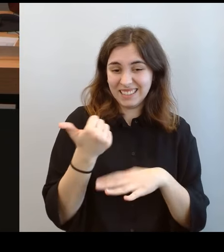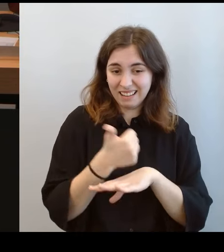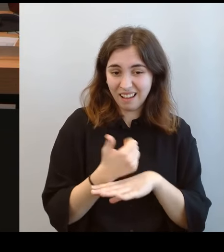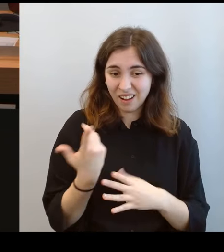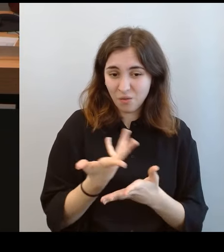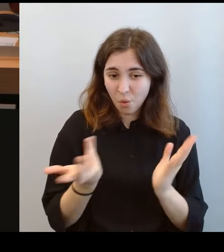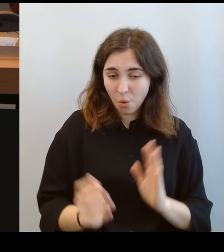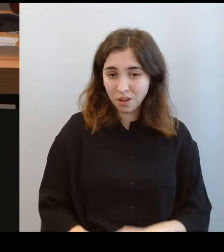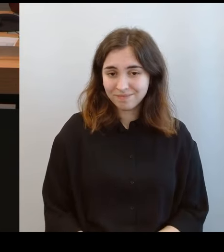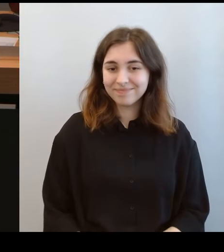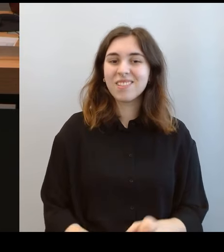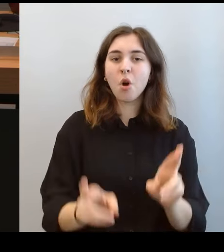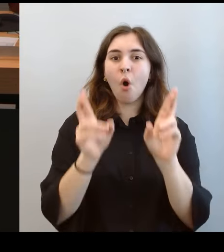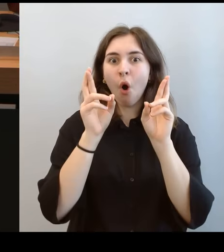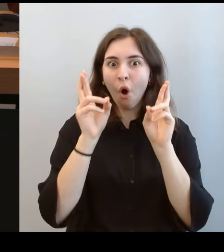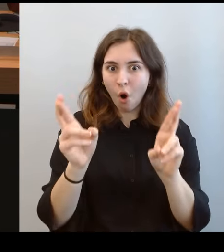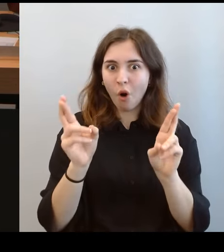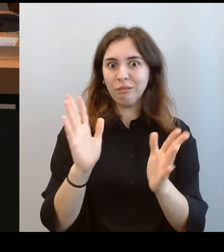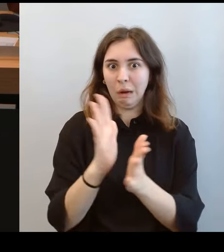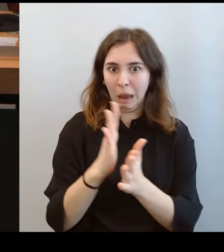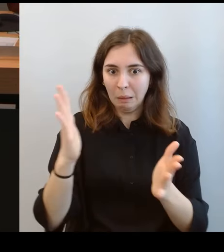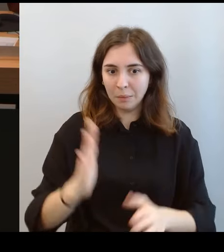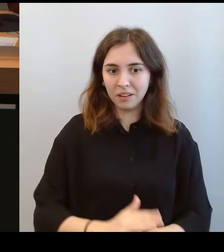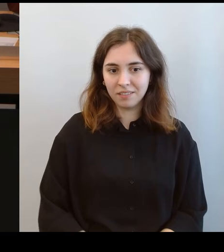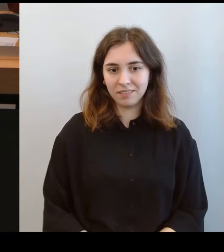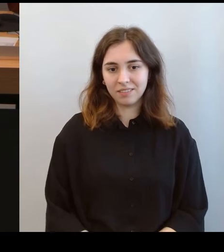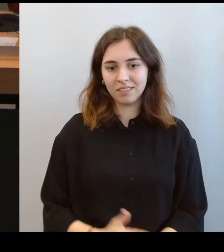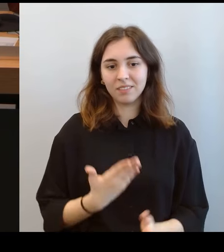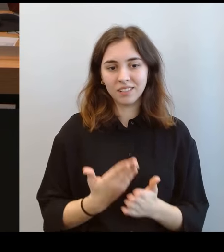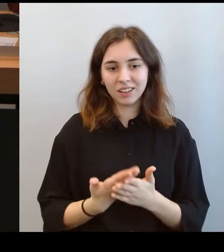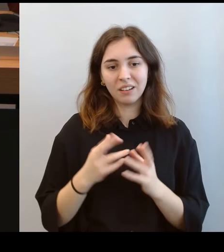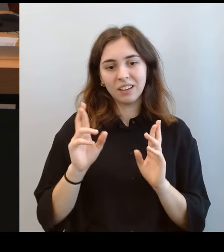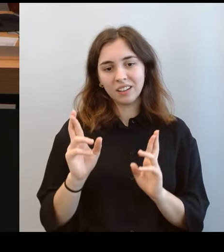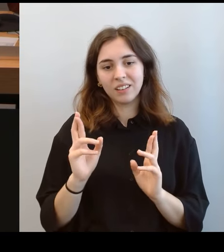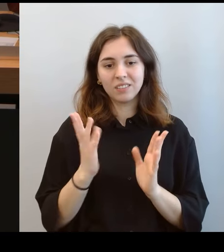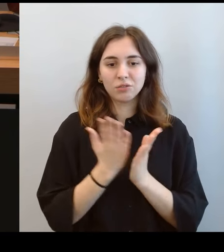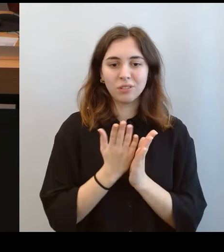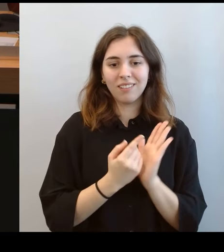Ein Offenbarungseid zu einer grundsätzlich irregeleiteten Politik.